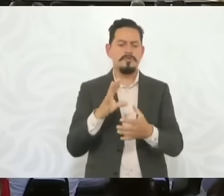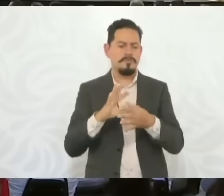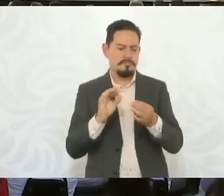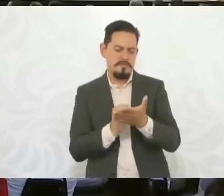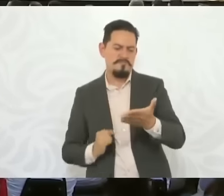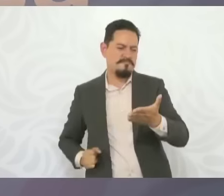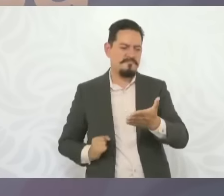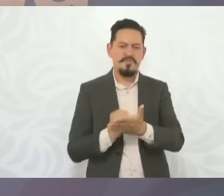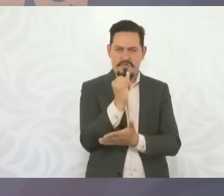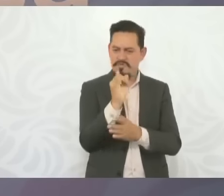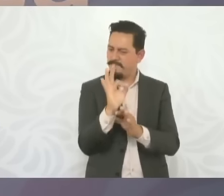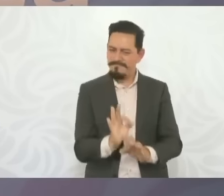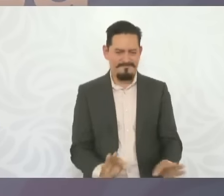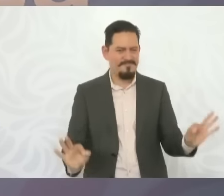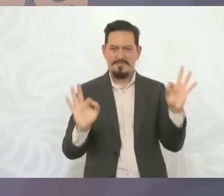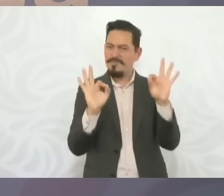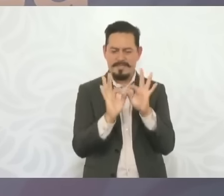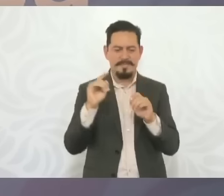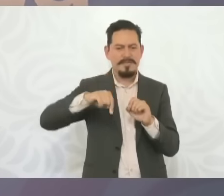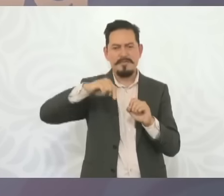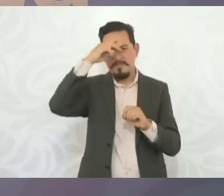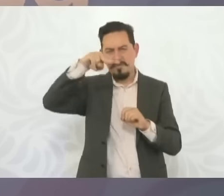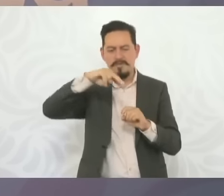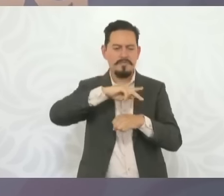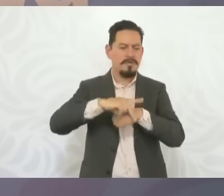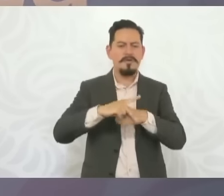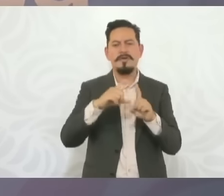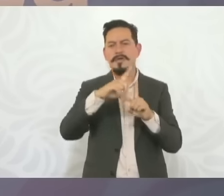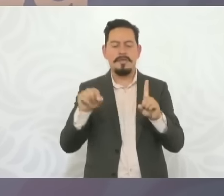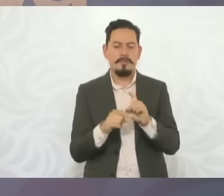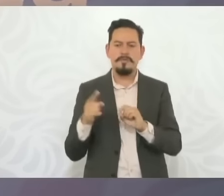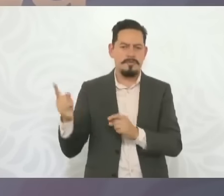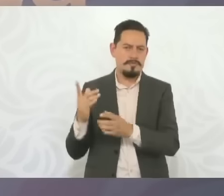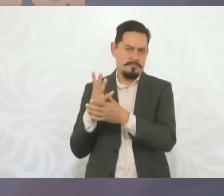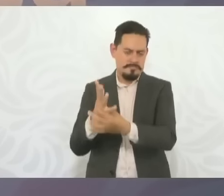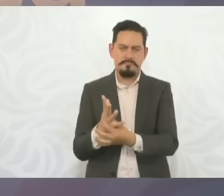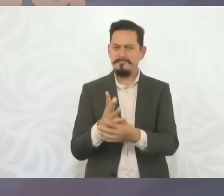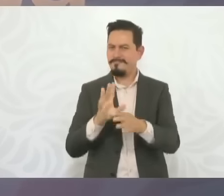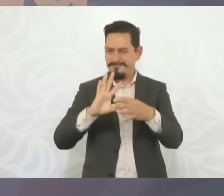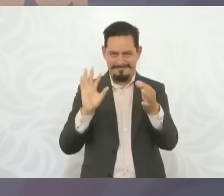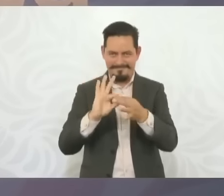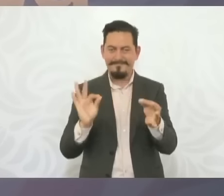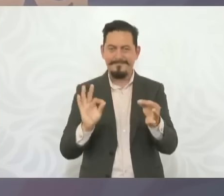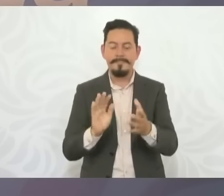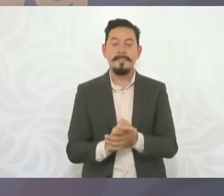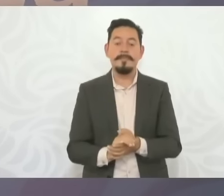del siglo XX en nuestro país y citando sus palabras lo explicaba así: "Es por lo tanto,